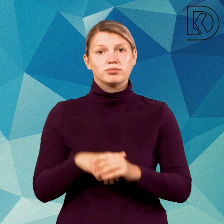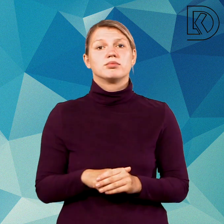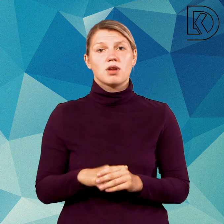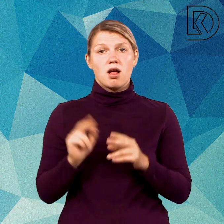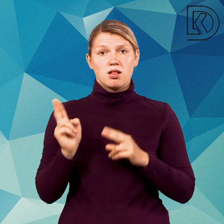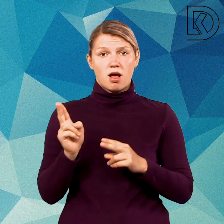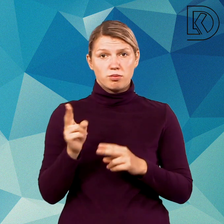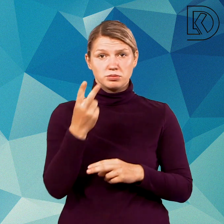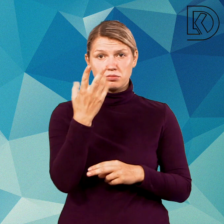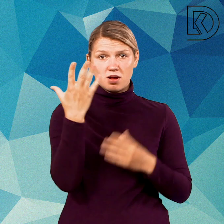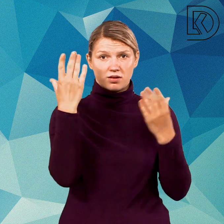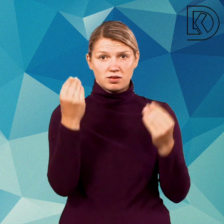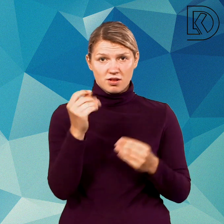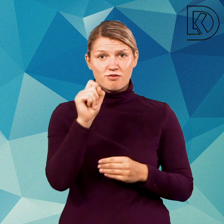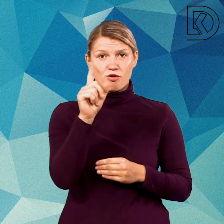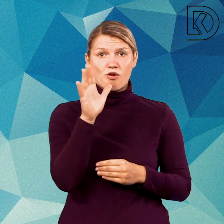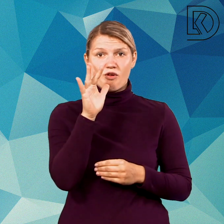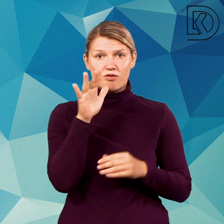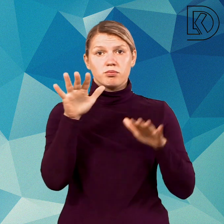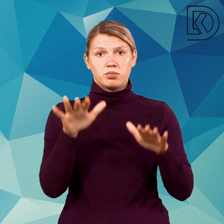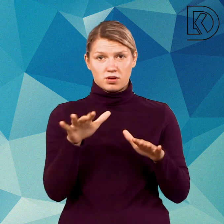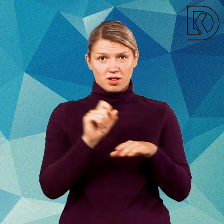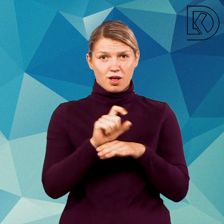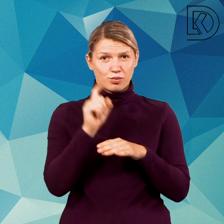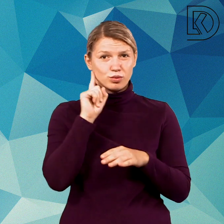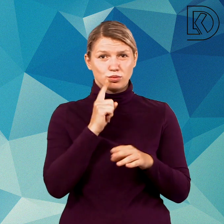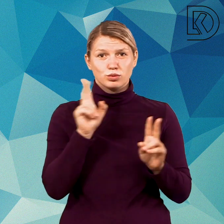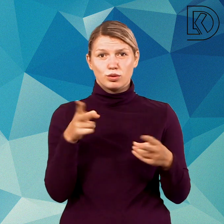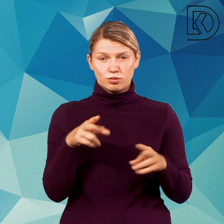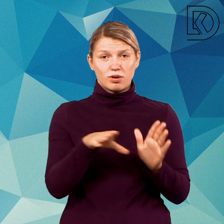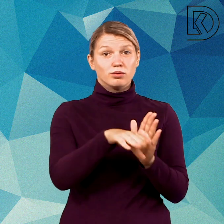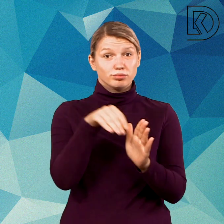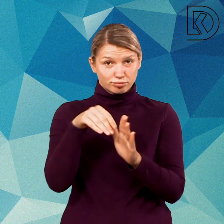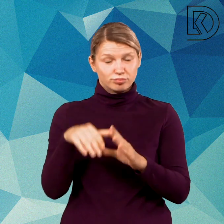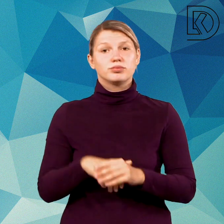Lapkričio 25 dieną 11 val. rinkimai vyks Klaipėdos kurčiųjų reabilitacijos centre.